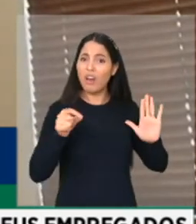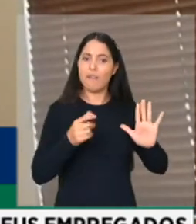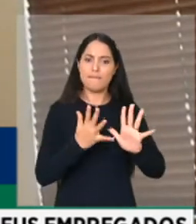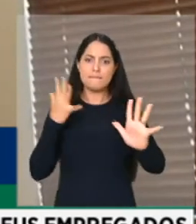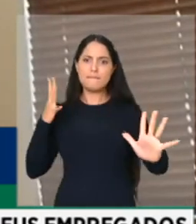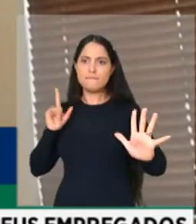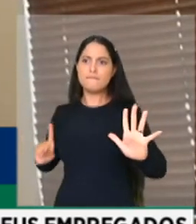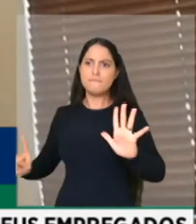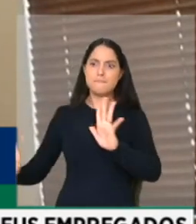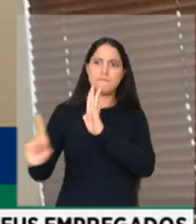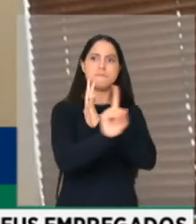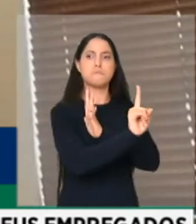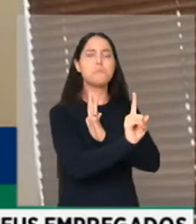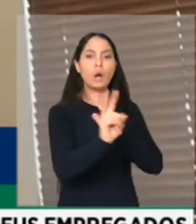O PLANO NACIONAL DE IMUNIZAÇÃO PRIVILEGIANDO